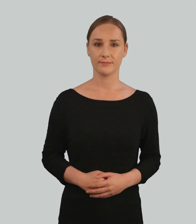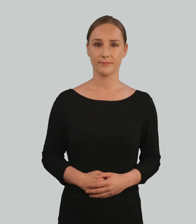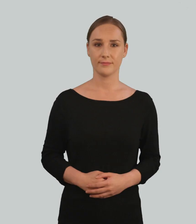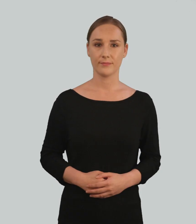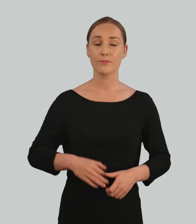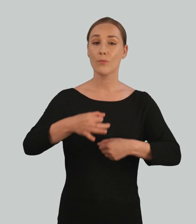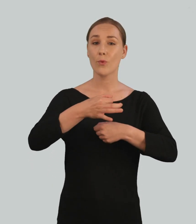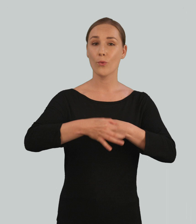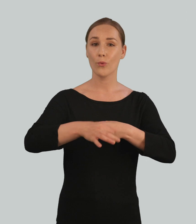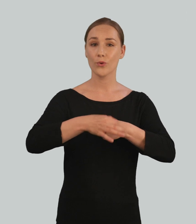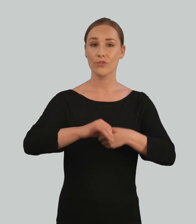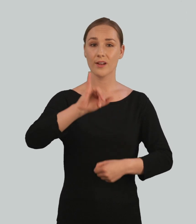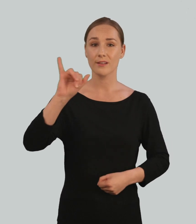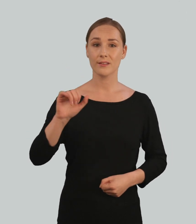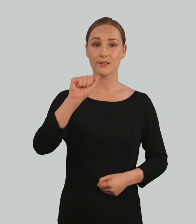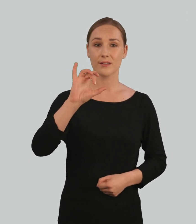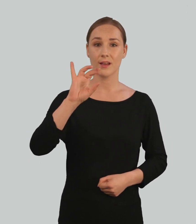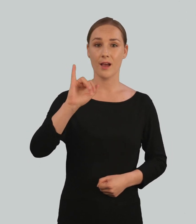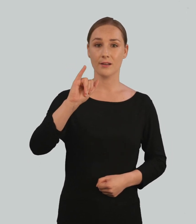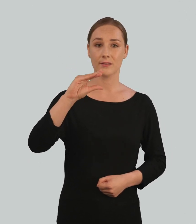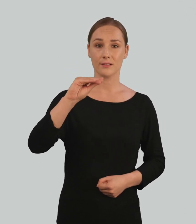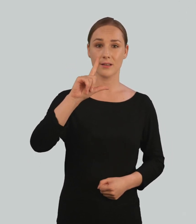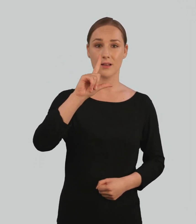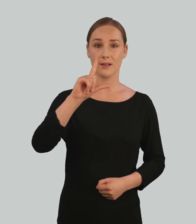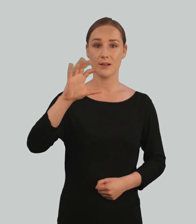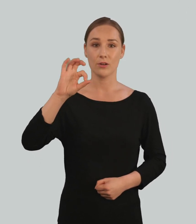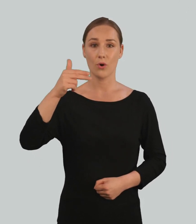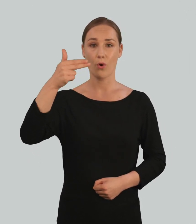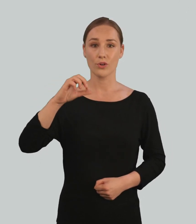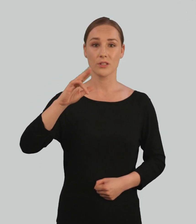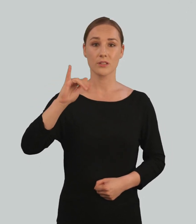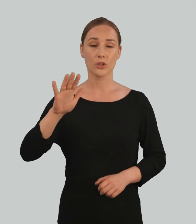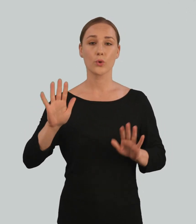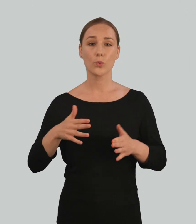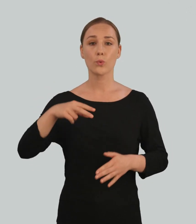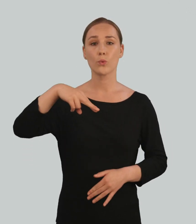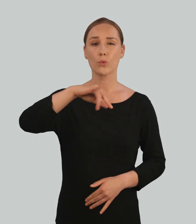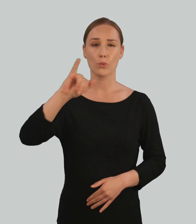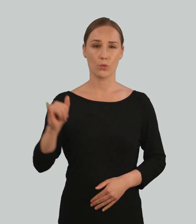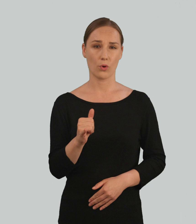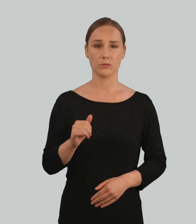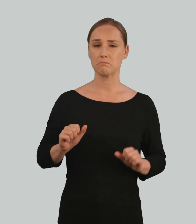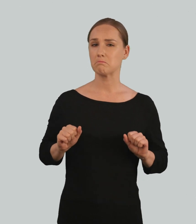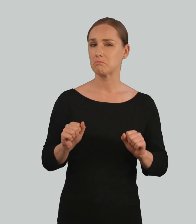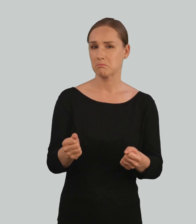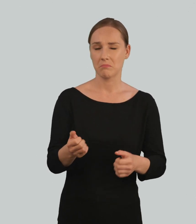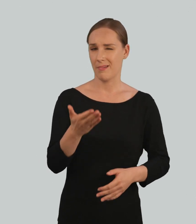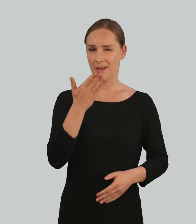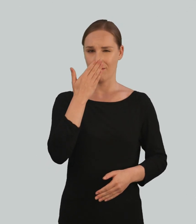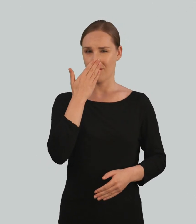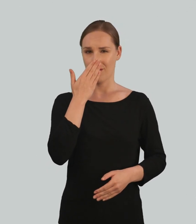O działalności Uniwersytetu Jagiellońskiego